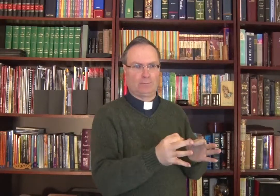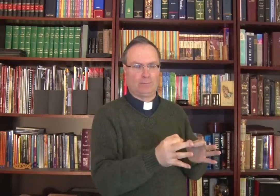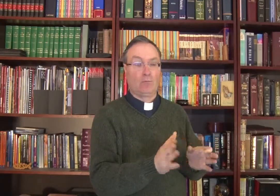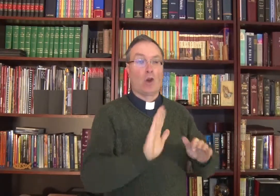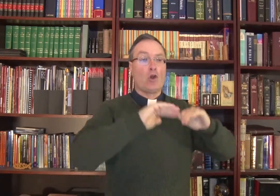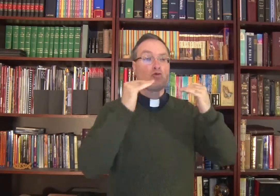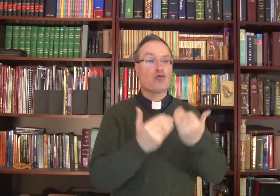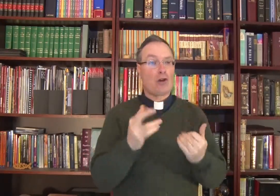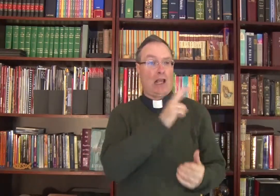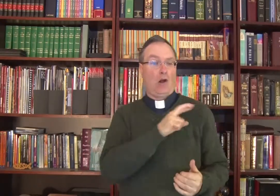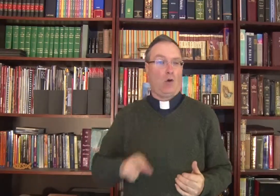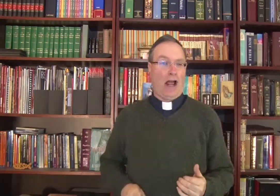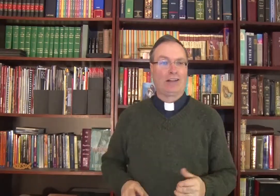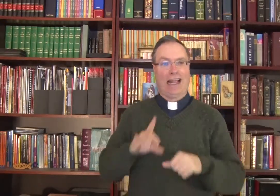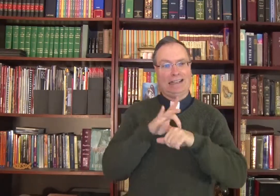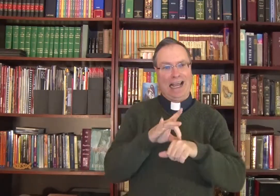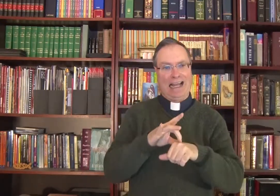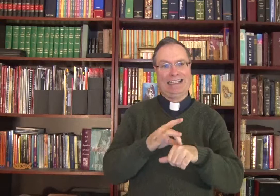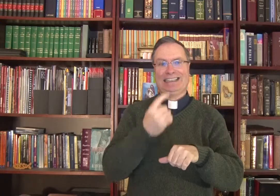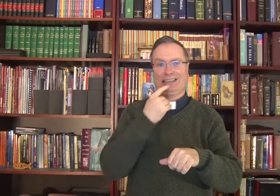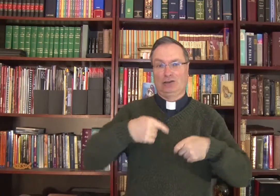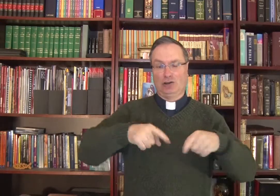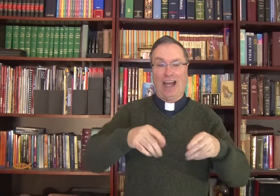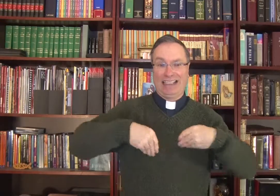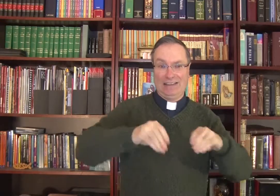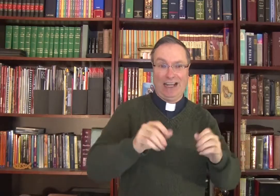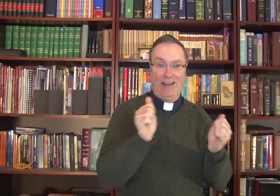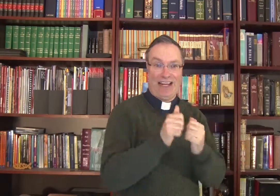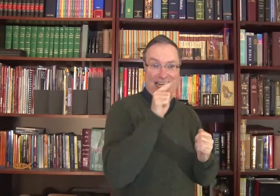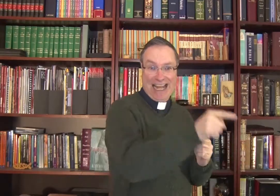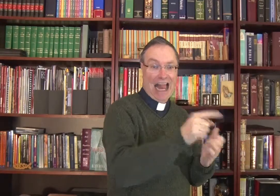Tous les rois de la terre qui se sont livrés avec elle